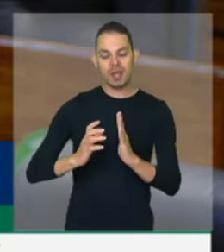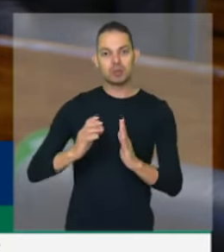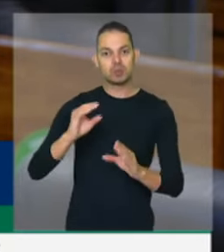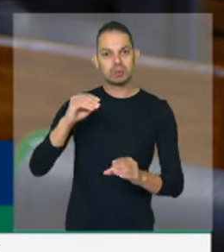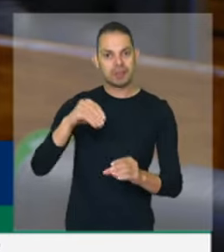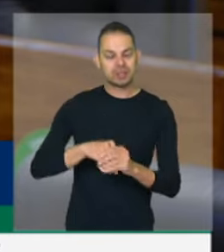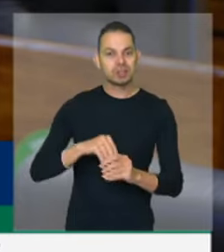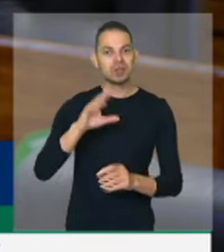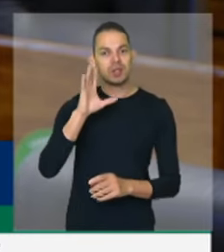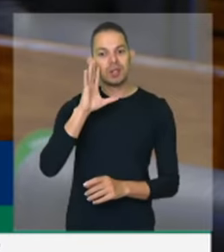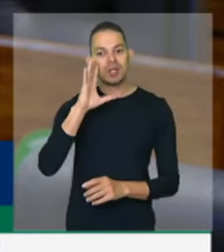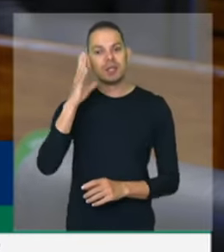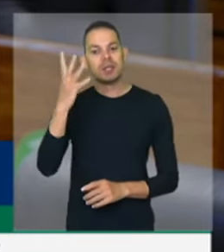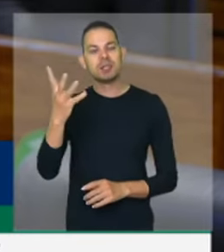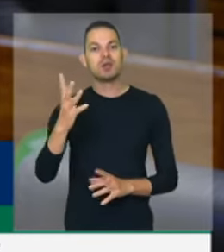LIVE PARA COMEMORAR OS 55